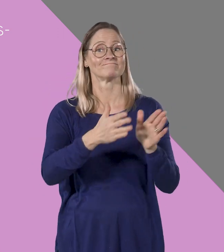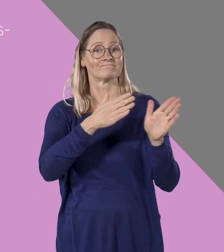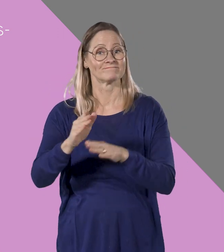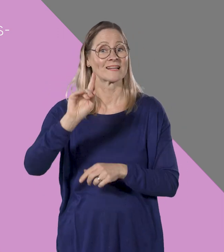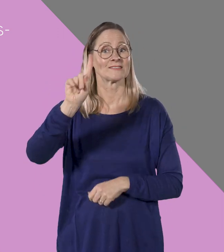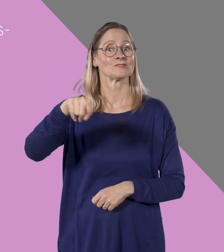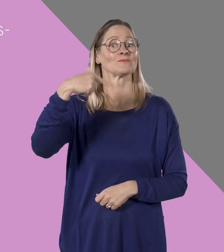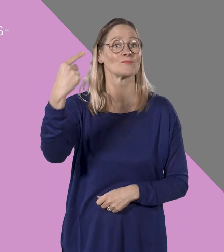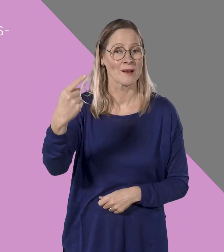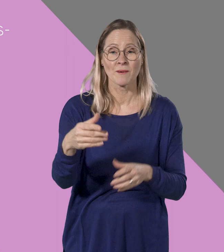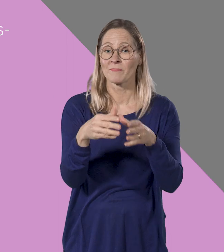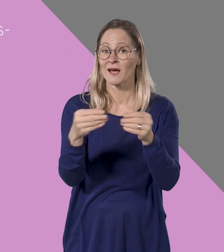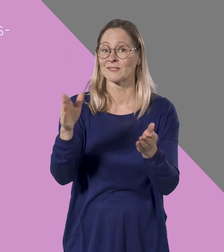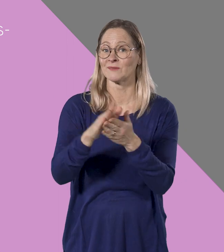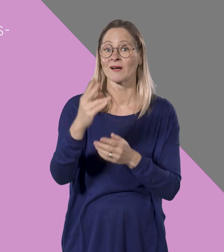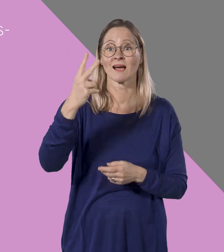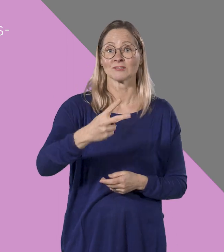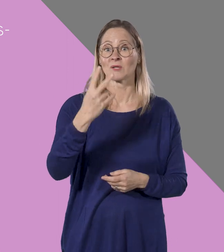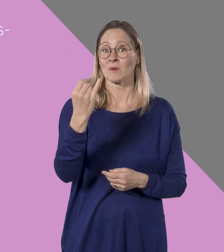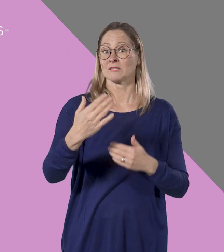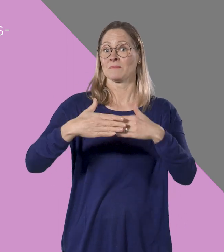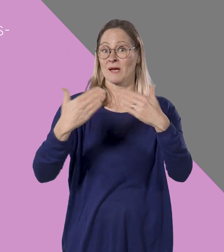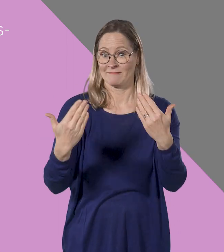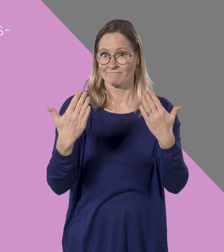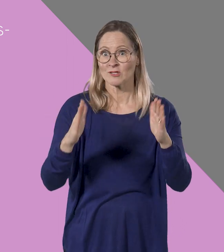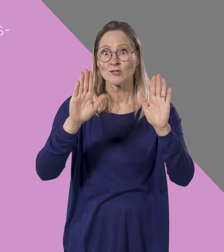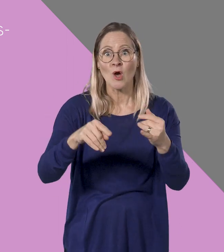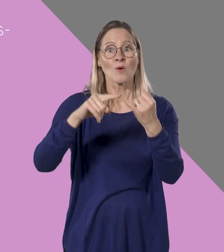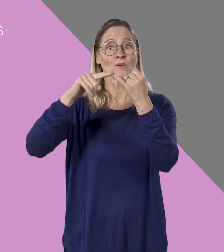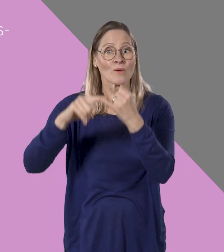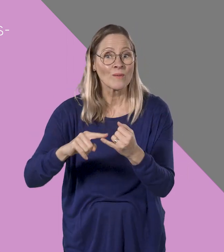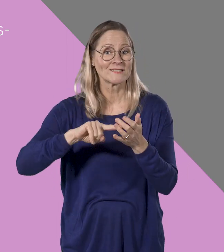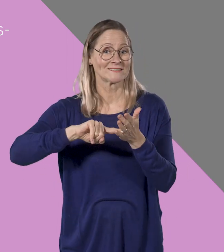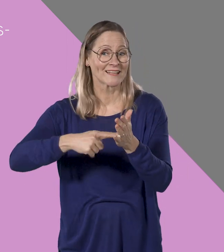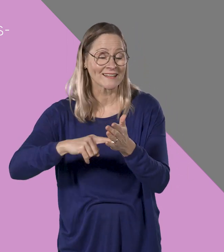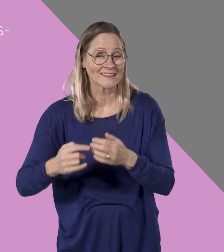järjestetään ensi vuoden maaliskuun 26. päivänä jo kuudetta kertaa!